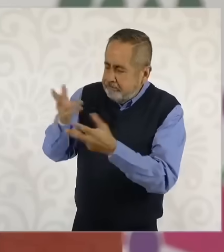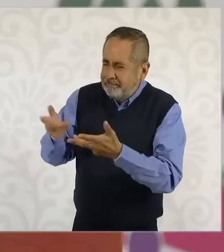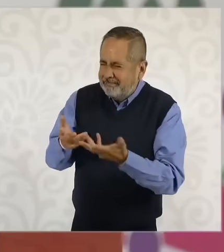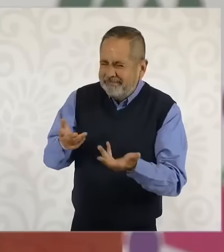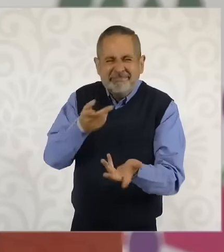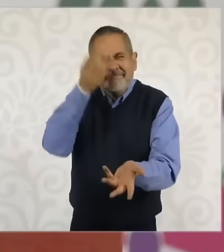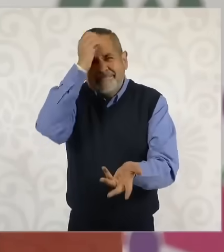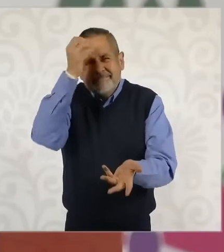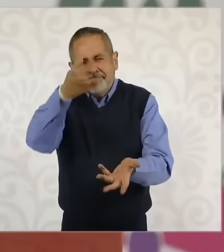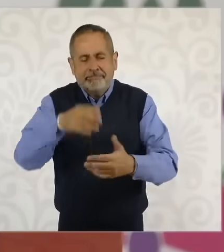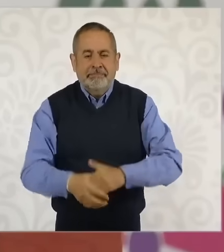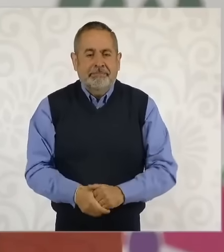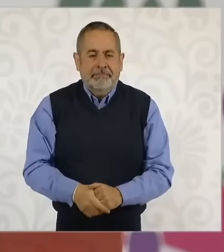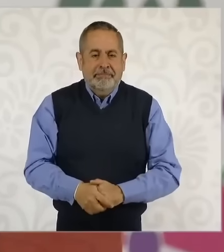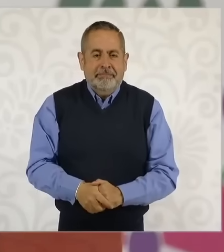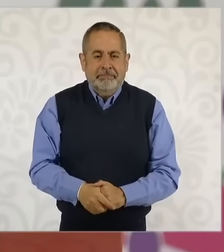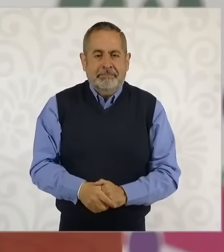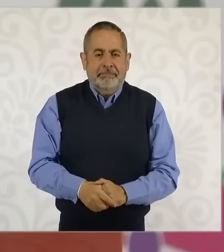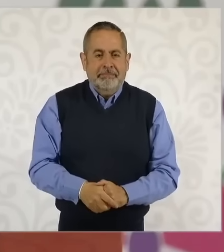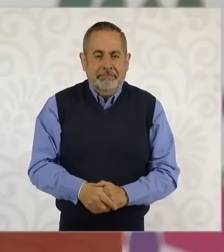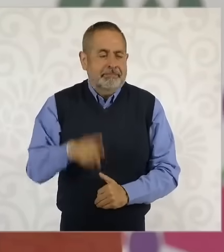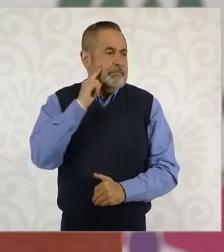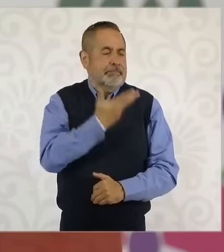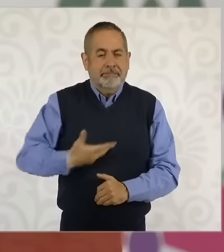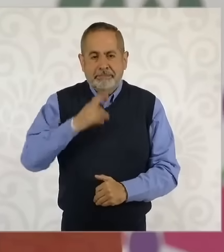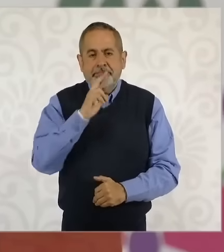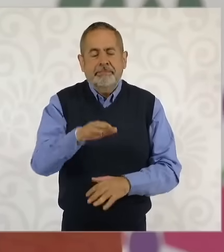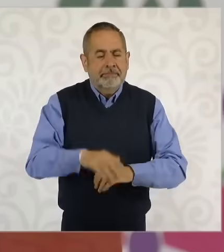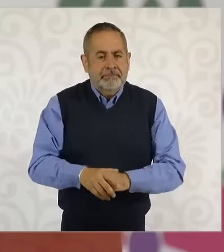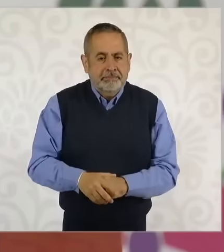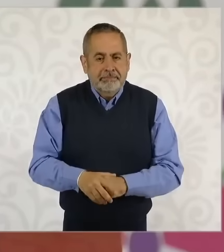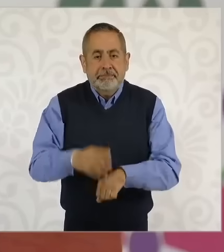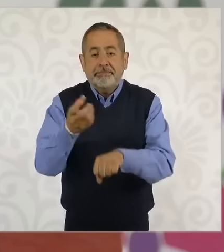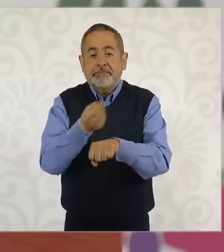Eh, fue una fue un comunicado de la Secretaría de Transporte del Gobierno de Estados Unidos.